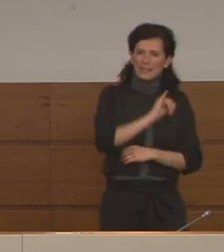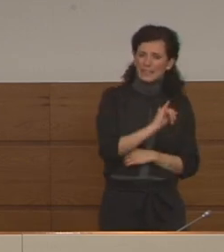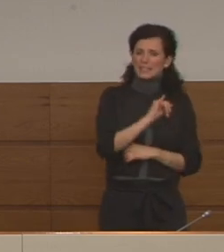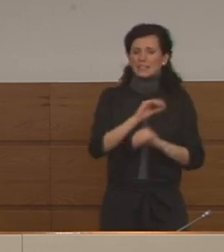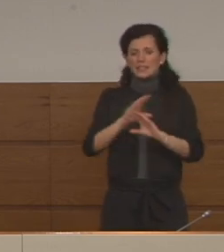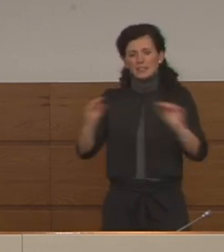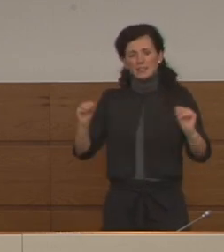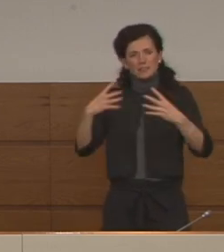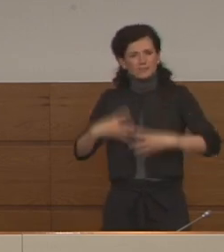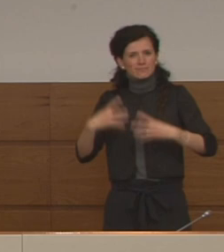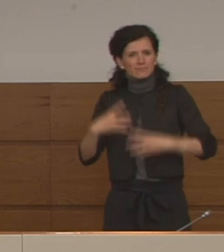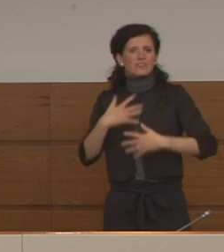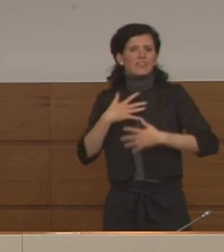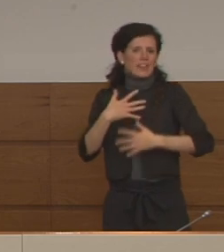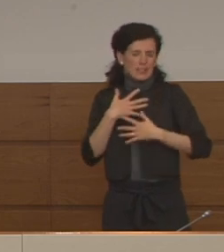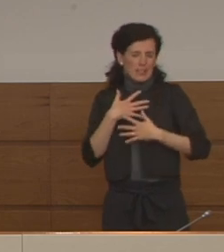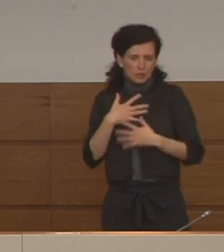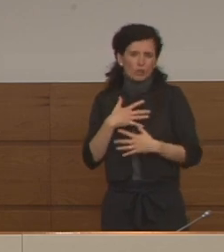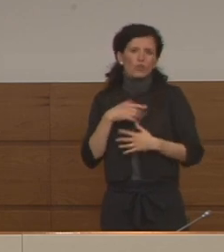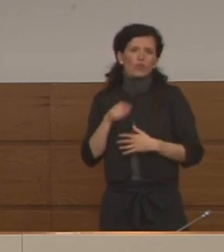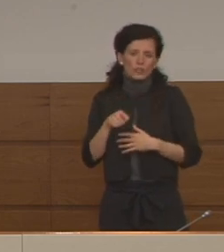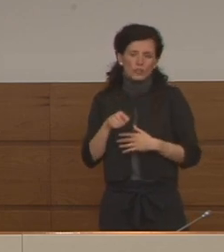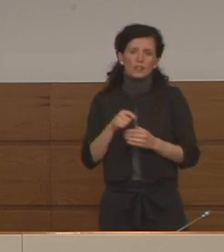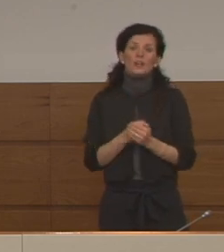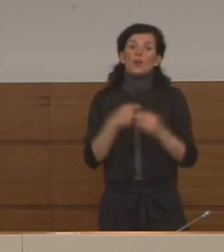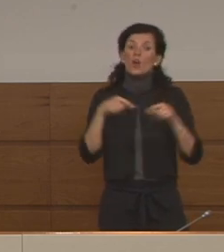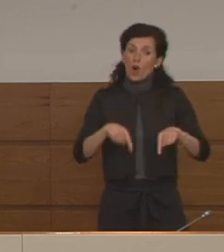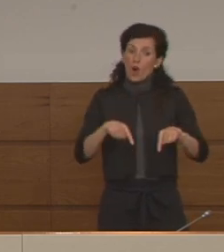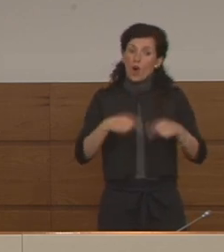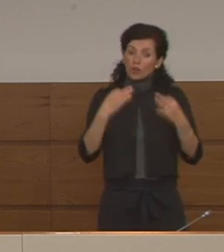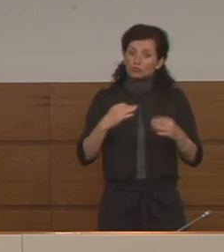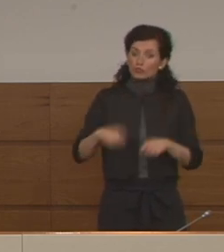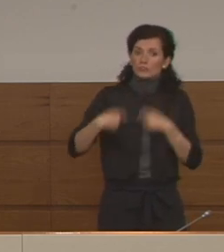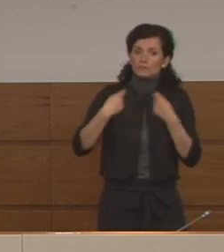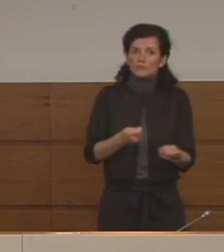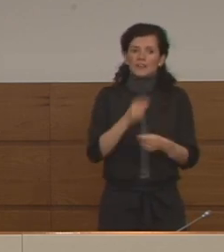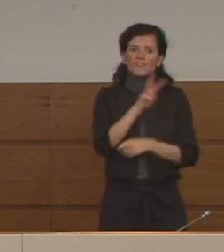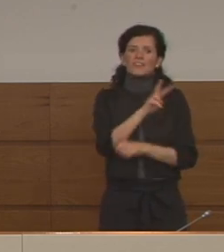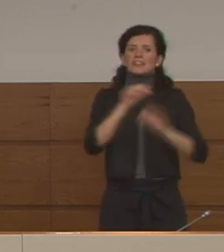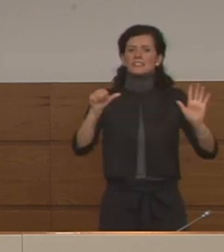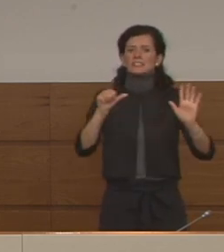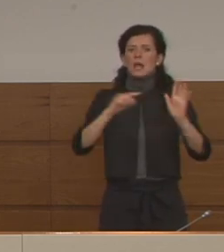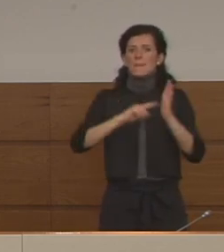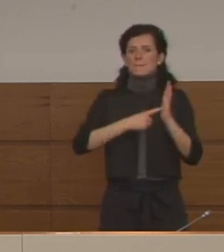per l'acquisto dei ventilatori. A oggi abbiamo già speso 26 milioni di euro per